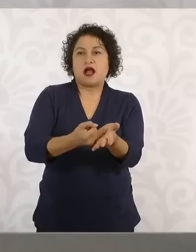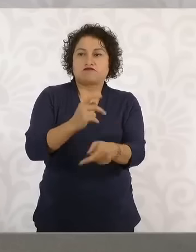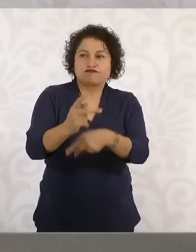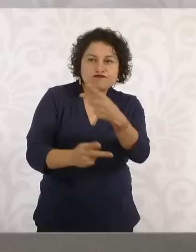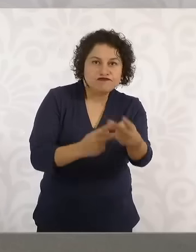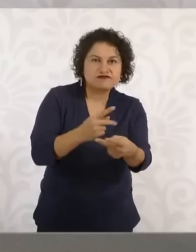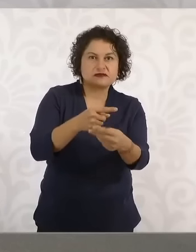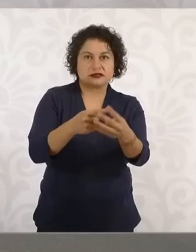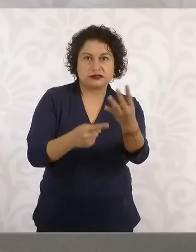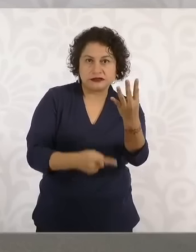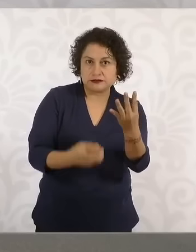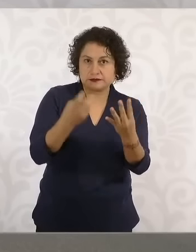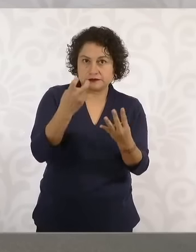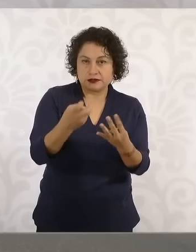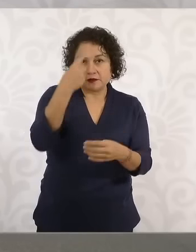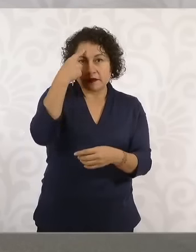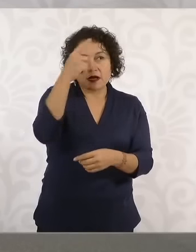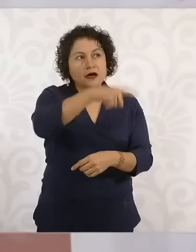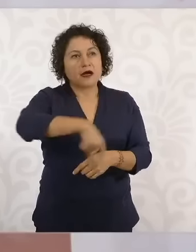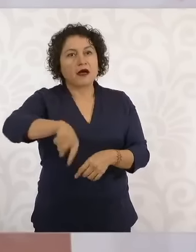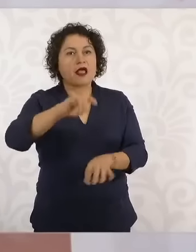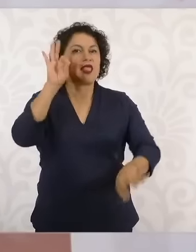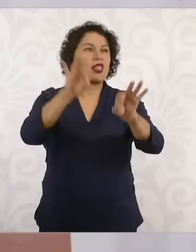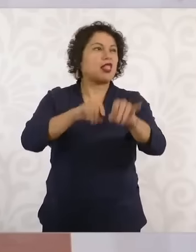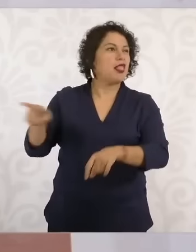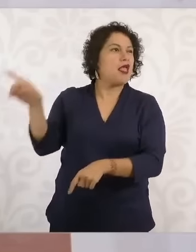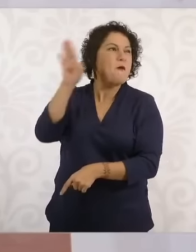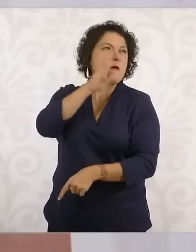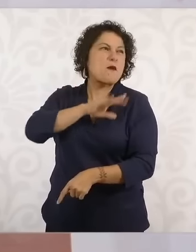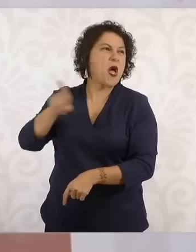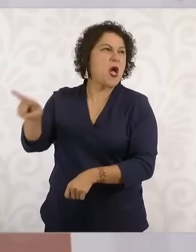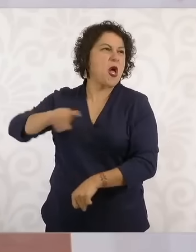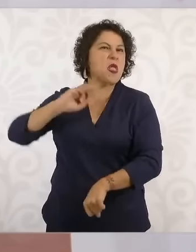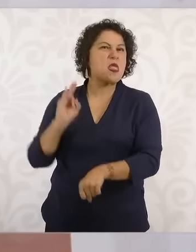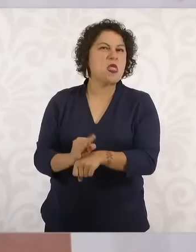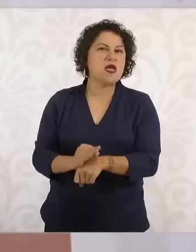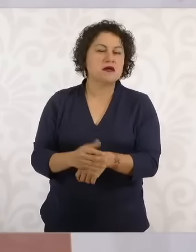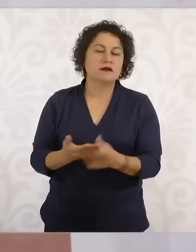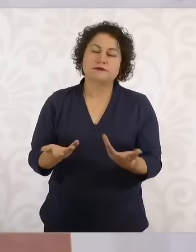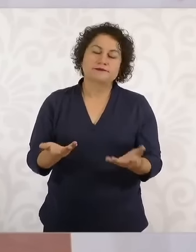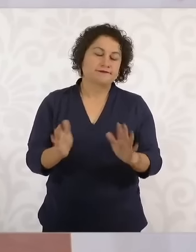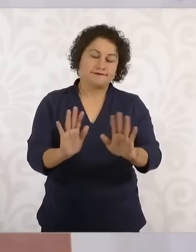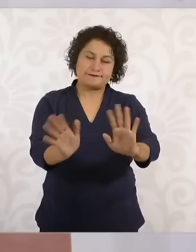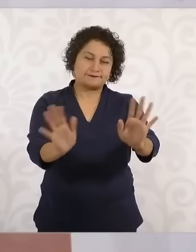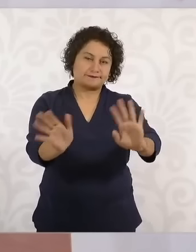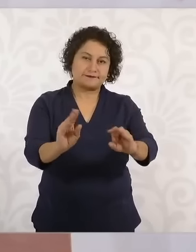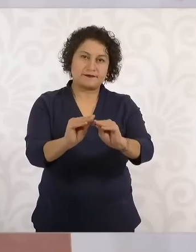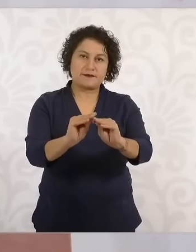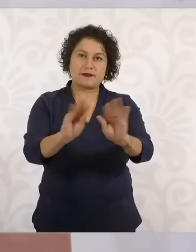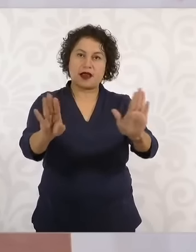que está fuera de la ley, si no se van a hacer públicos y eso va a dar certeza a todos. E pero